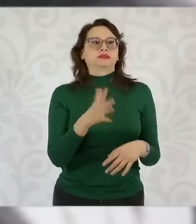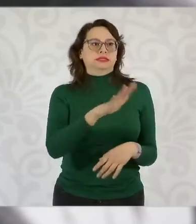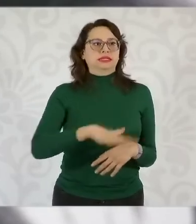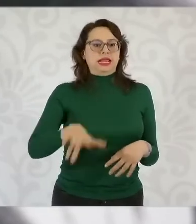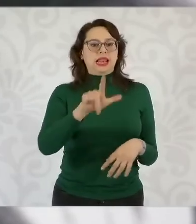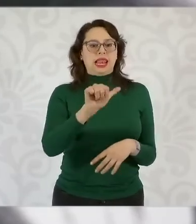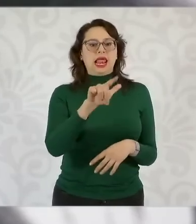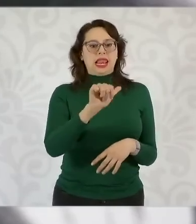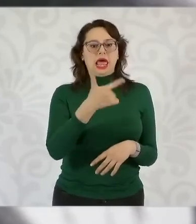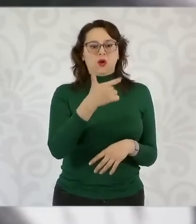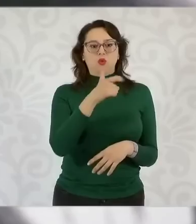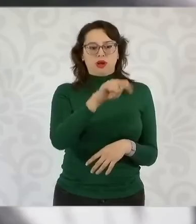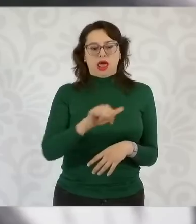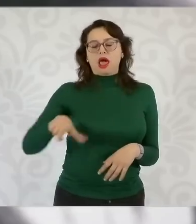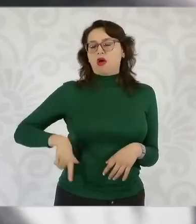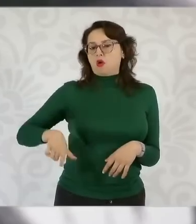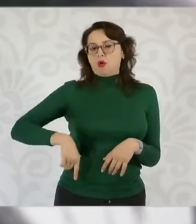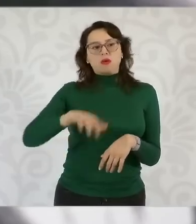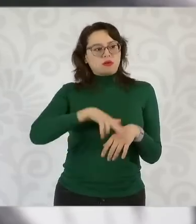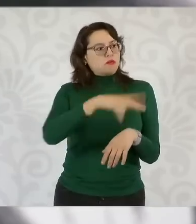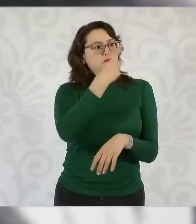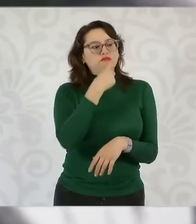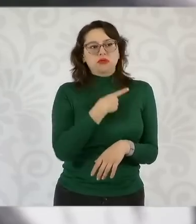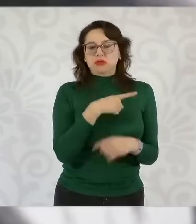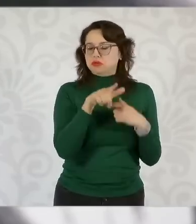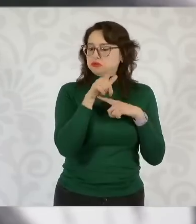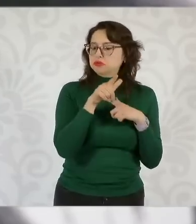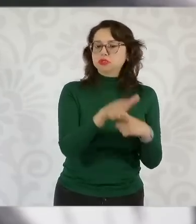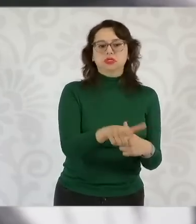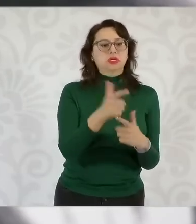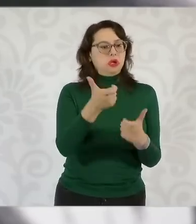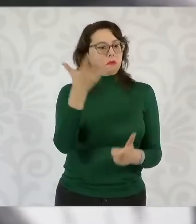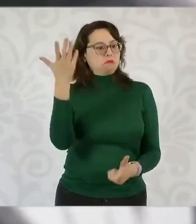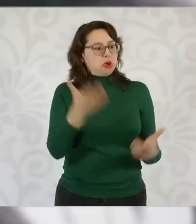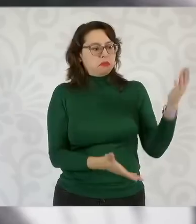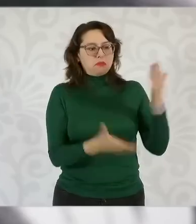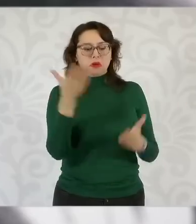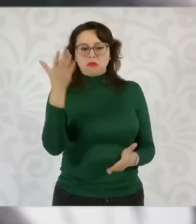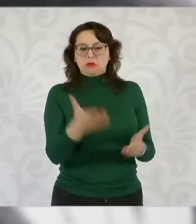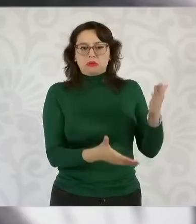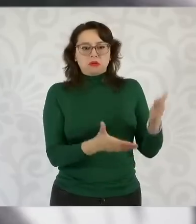también me dijo continúan las inversiones En México no hay ningún planteamiento de